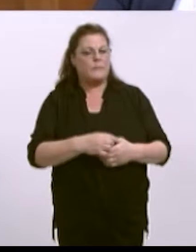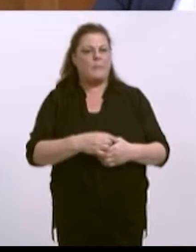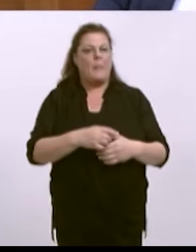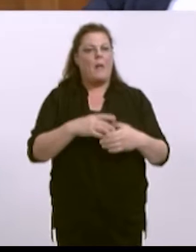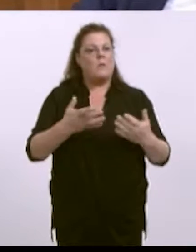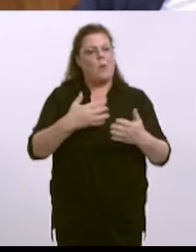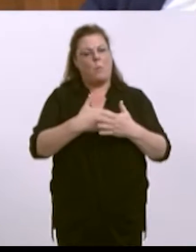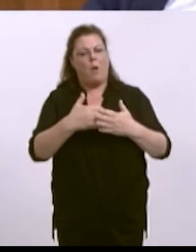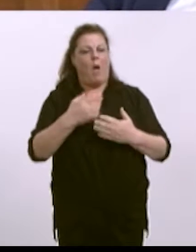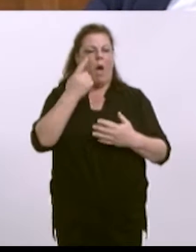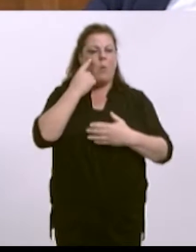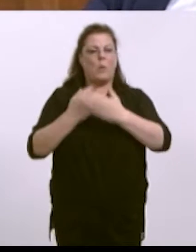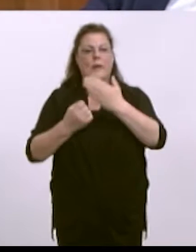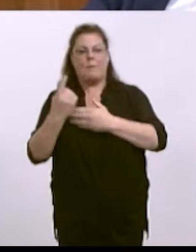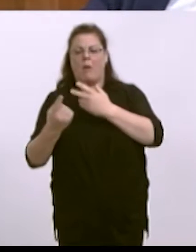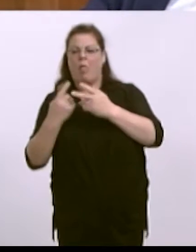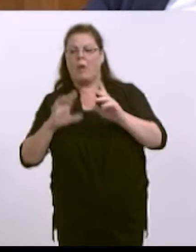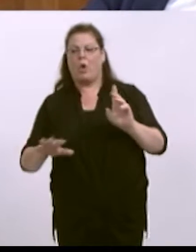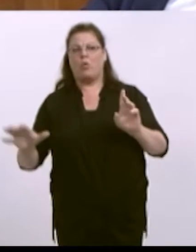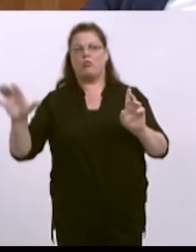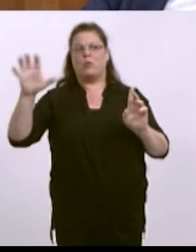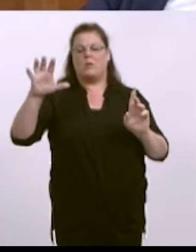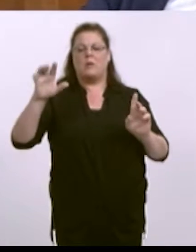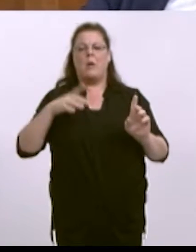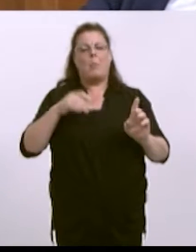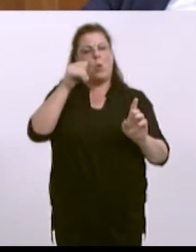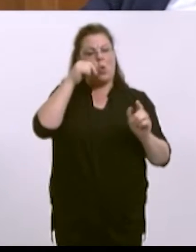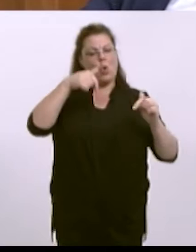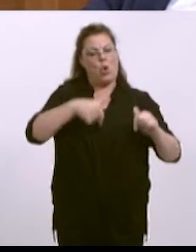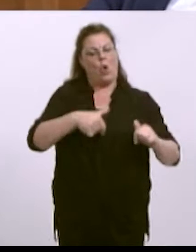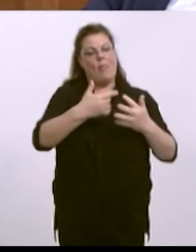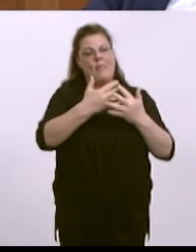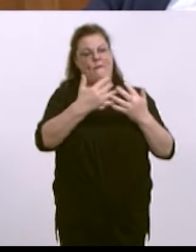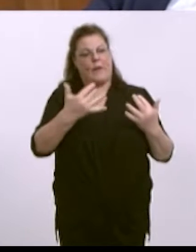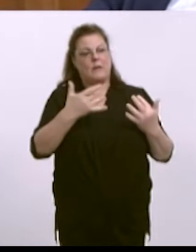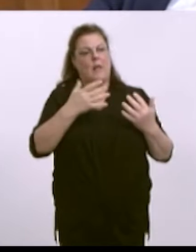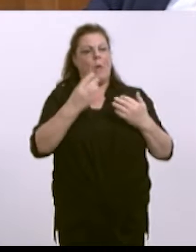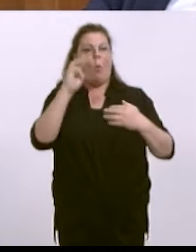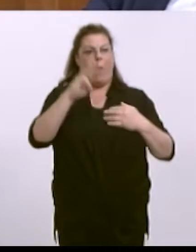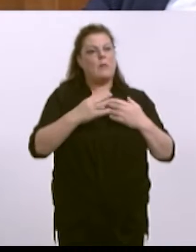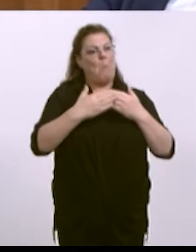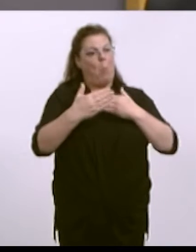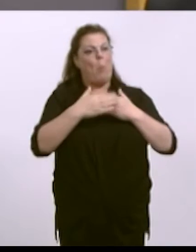eye on our competitors, we know, from the figures that we have for tourism, that Wales has been successful in attracting more and more visitors.